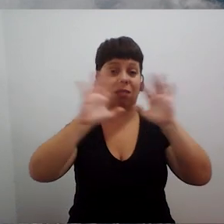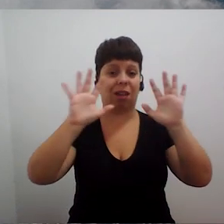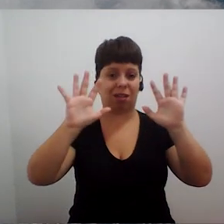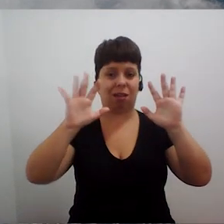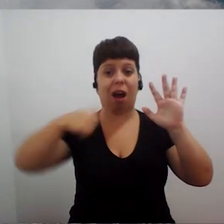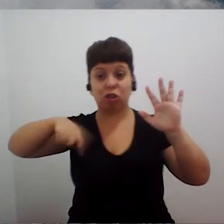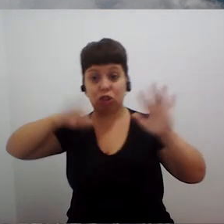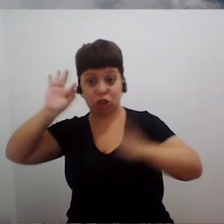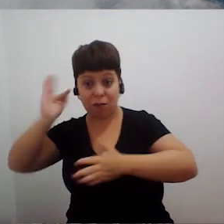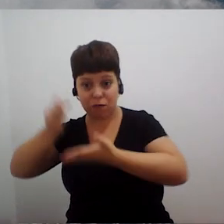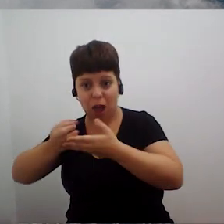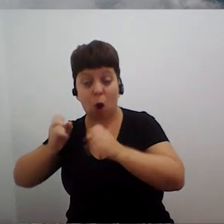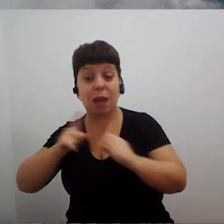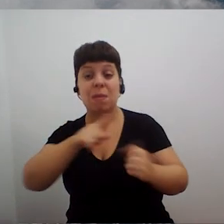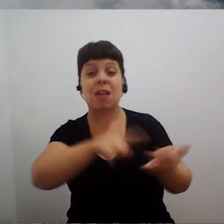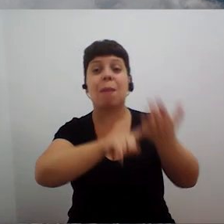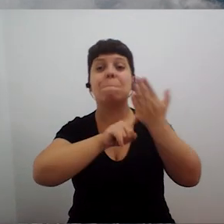a grandeza dessa criação, ela revela a composição,